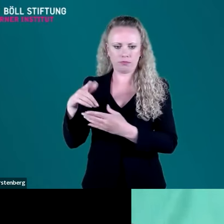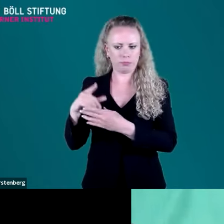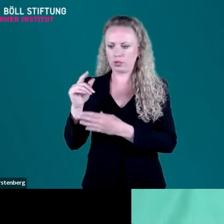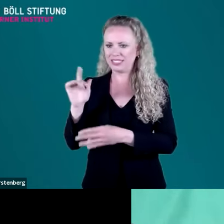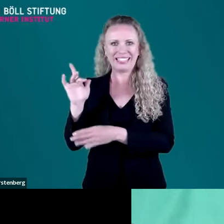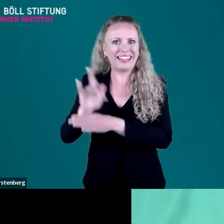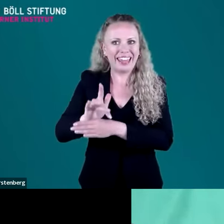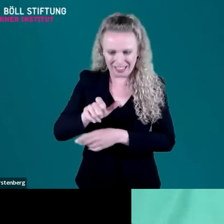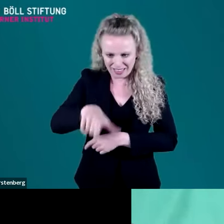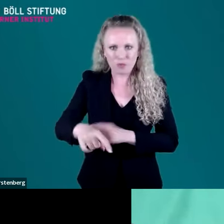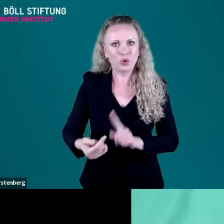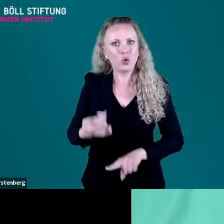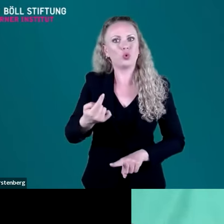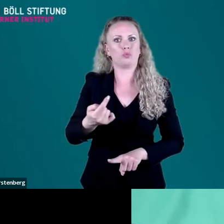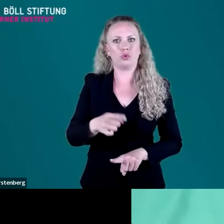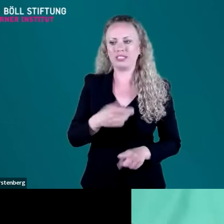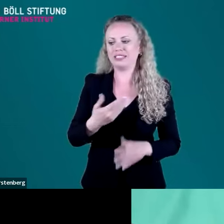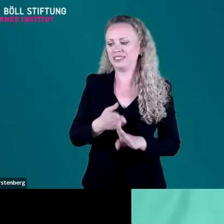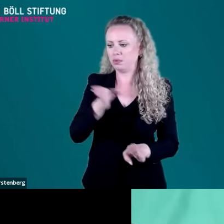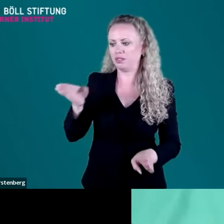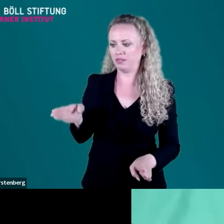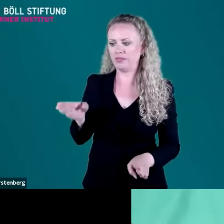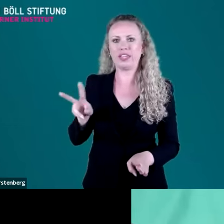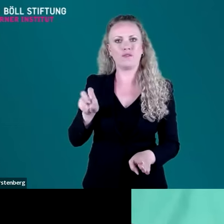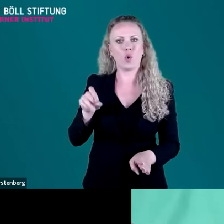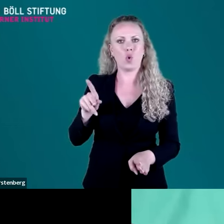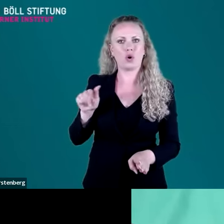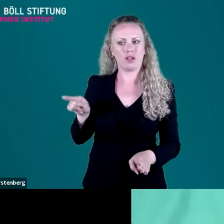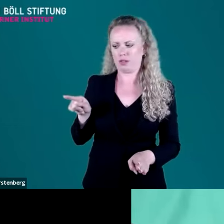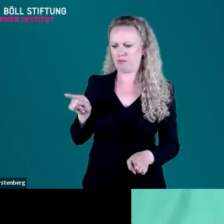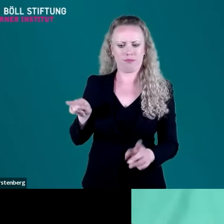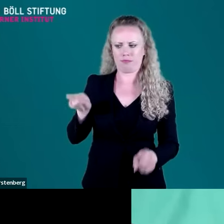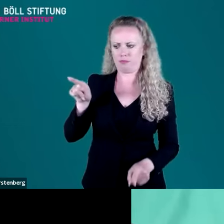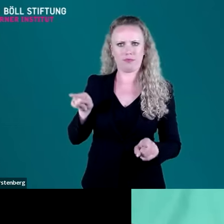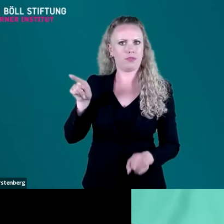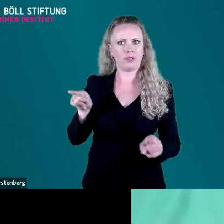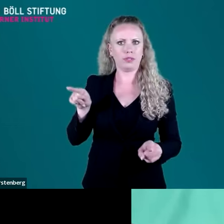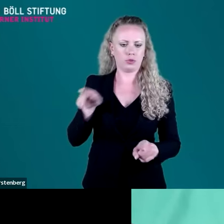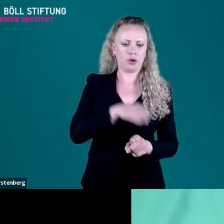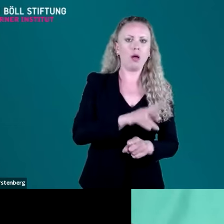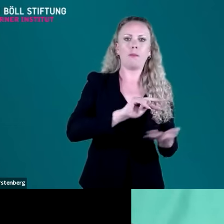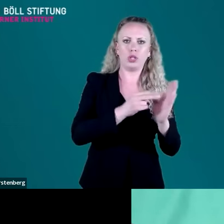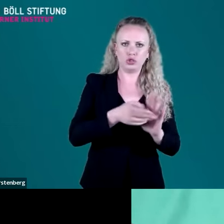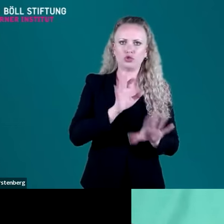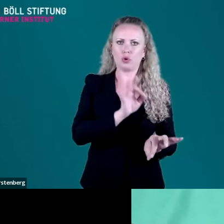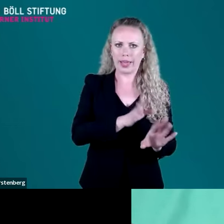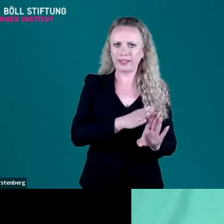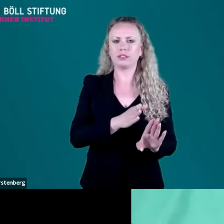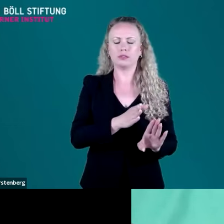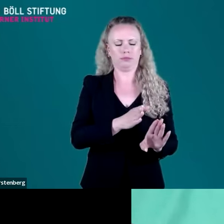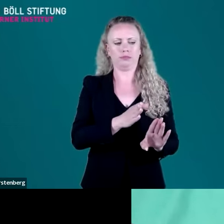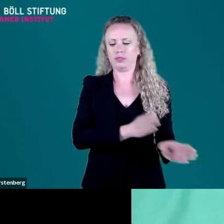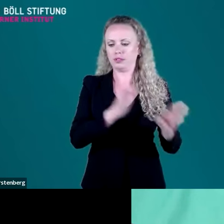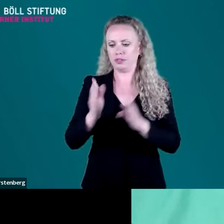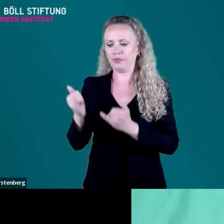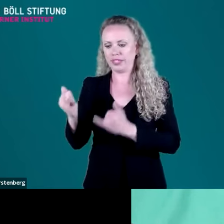Die „Woken“, das ist– vorher waren das die „politisch Korrekten“. Jetzt sind es die Woken. Das ist ein neues Narrativ.